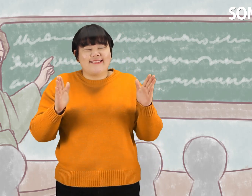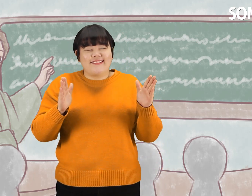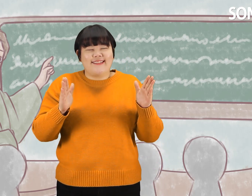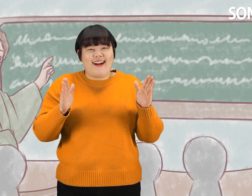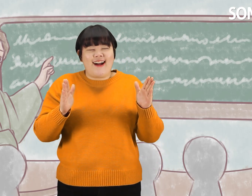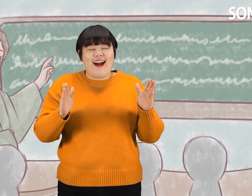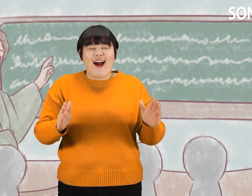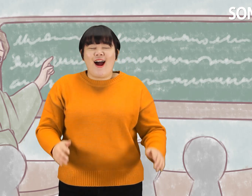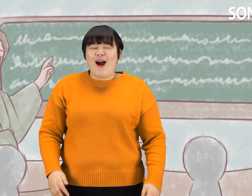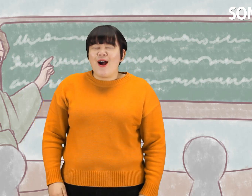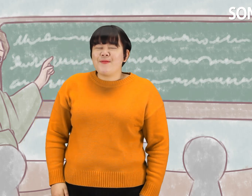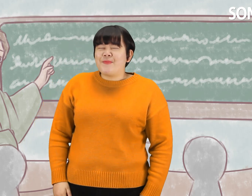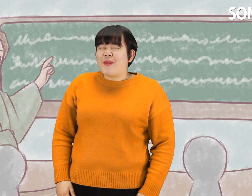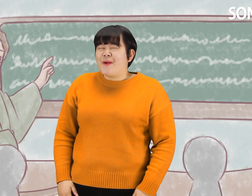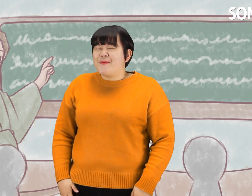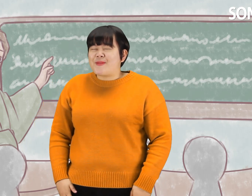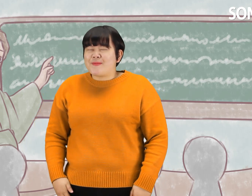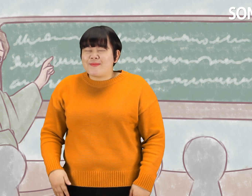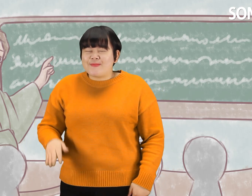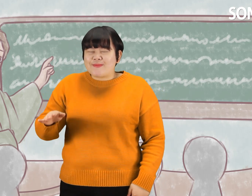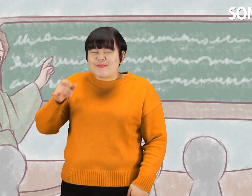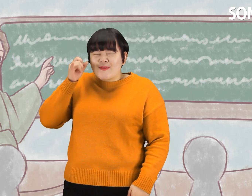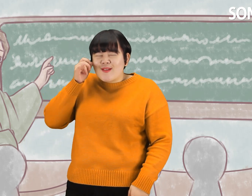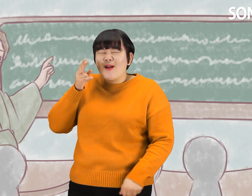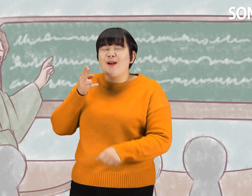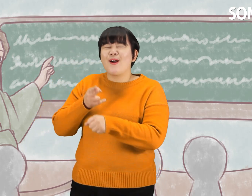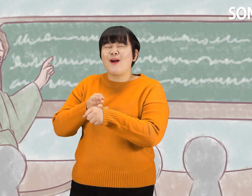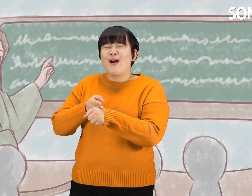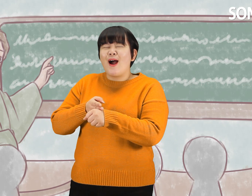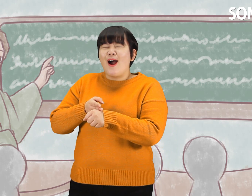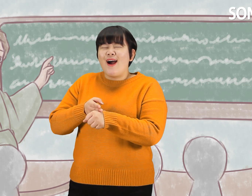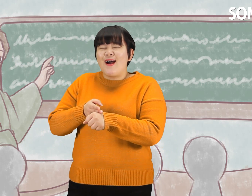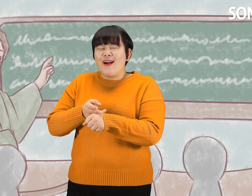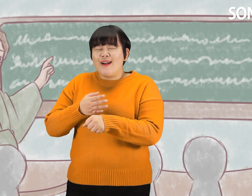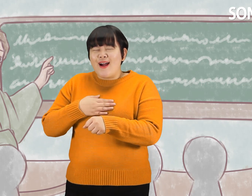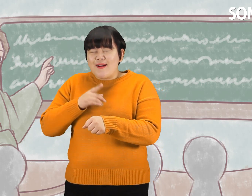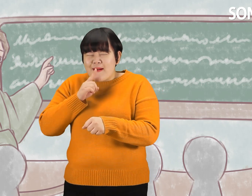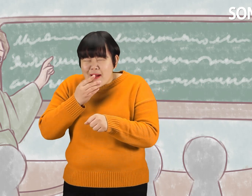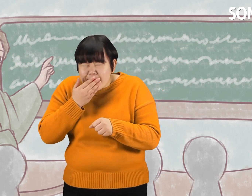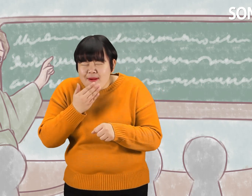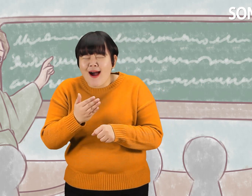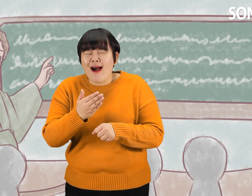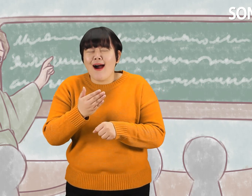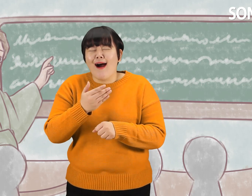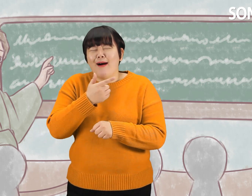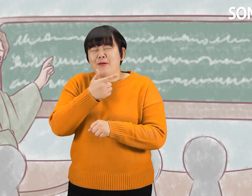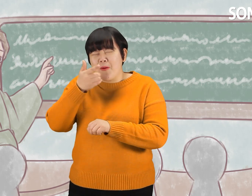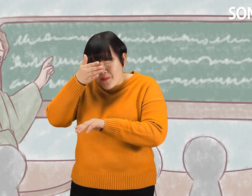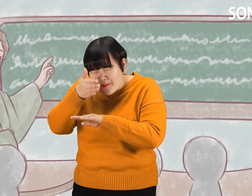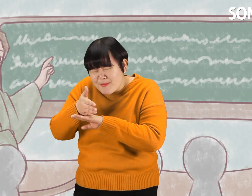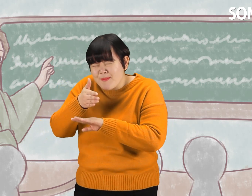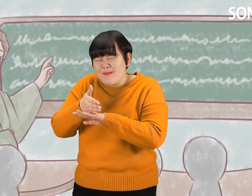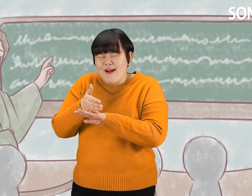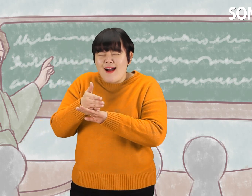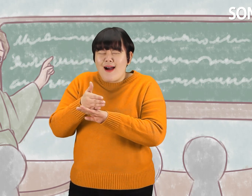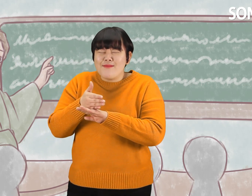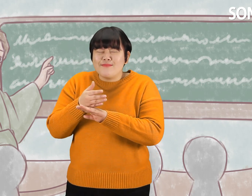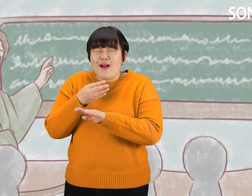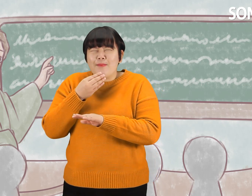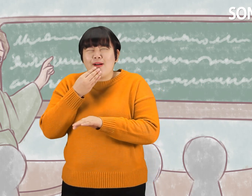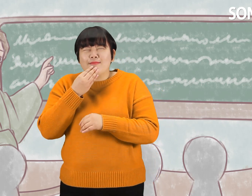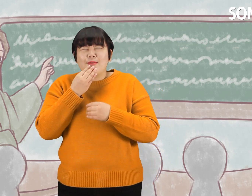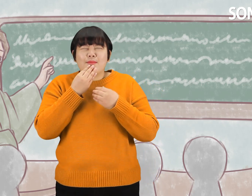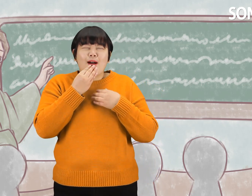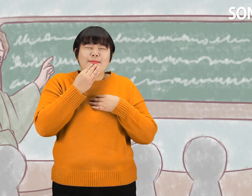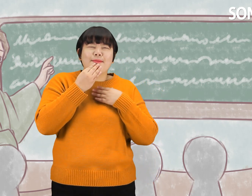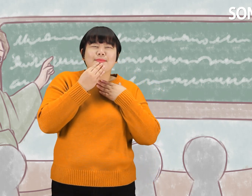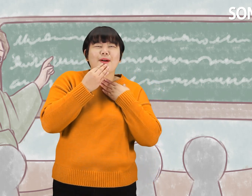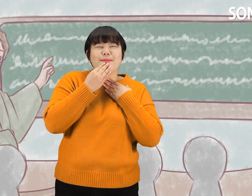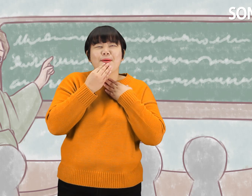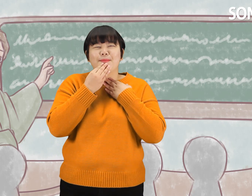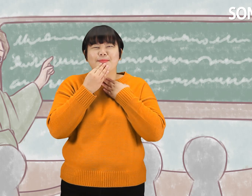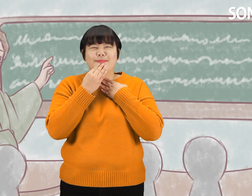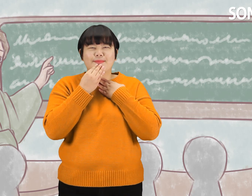"サリバン先生、私を言うことができるようになりました。ありがとうございます。」